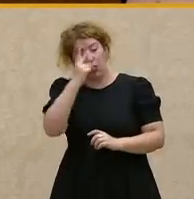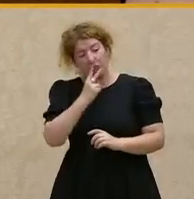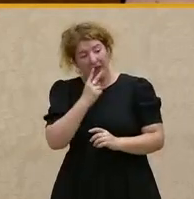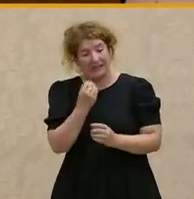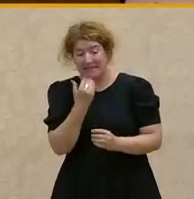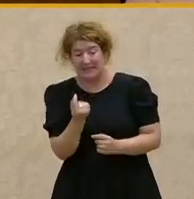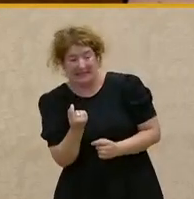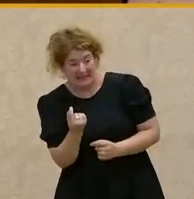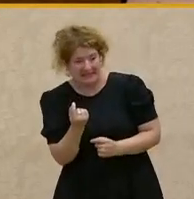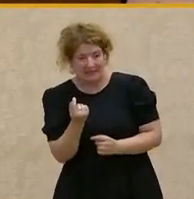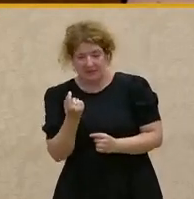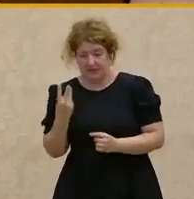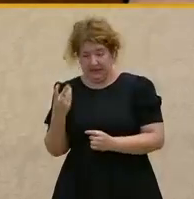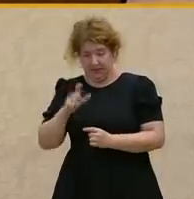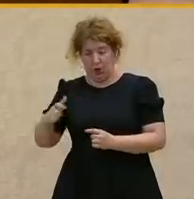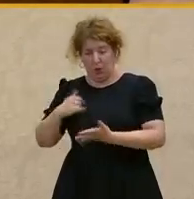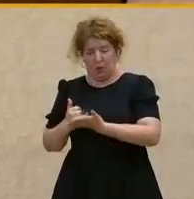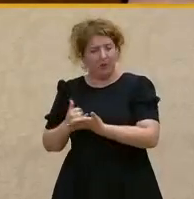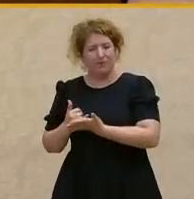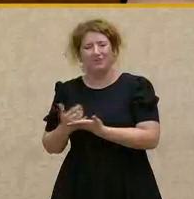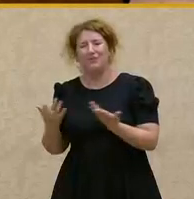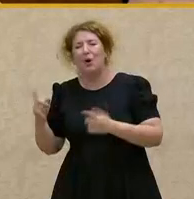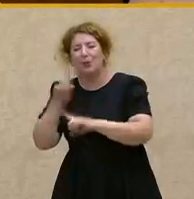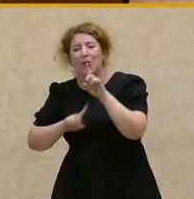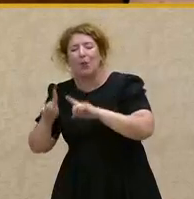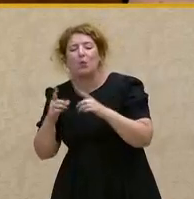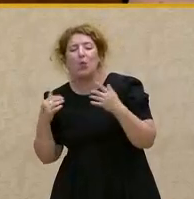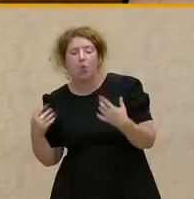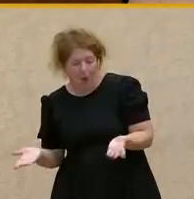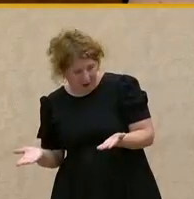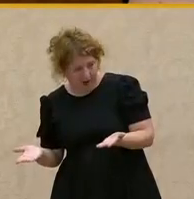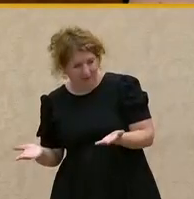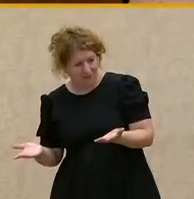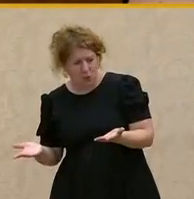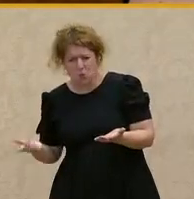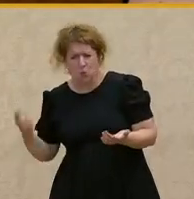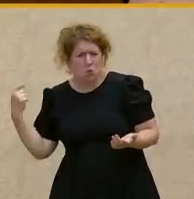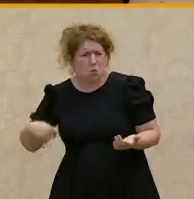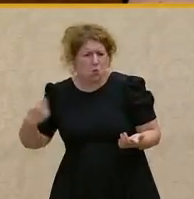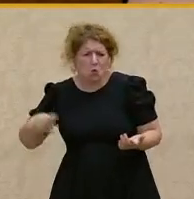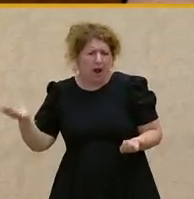haciendo la prueba piloto. El problema que nos comentaban: es demasiado caro para poderlo hacer.